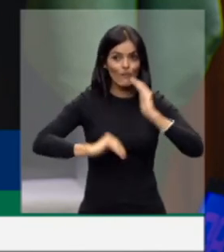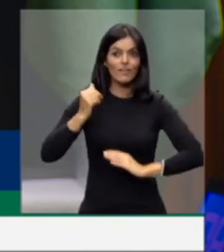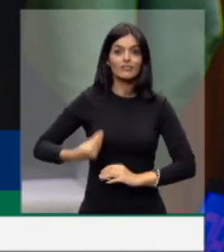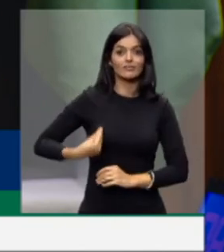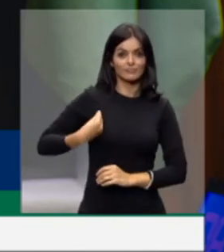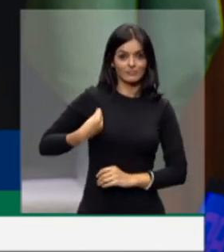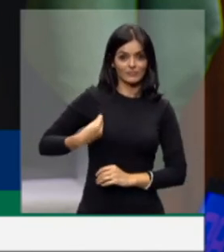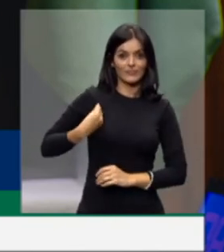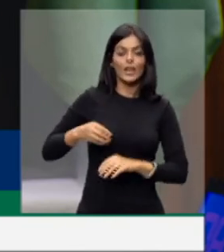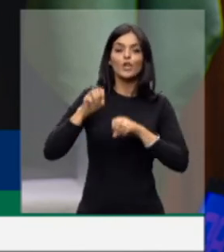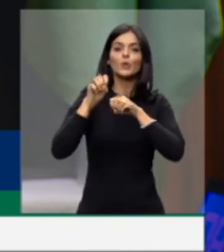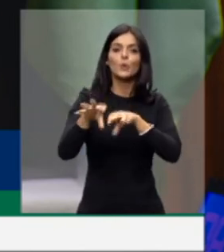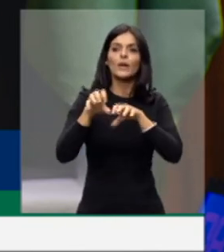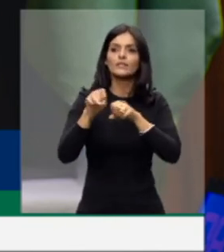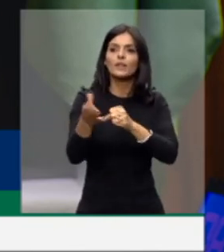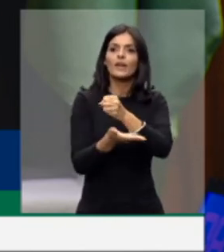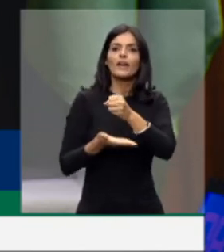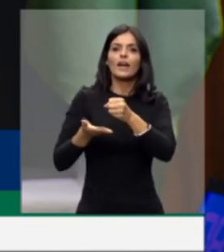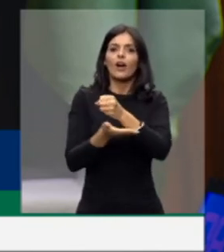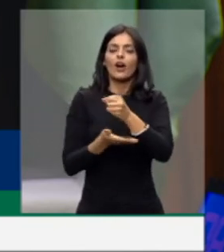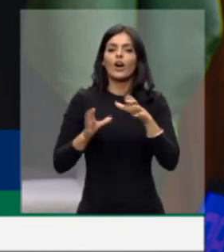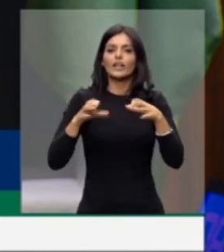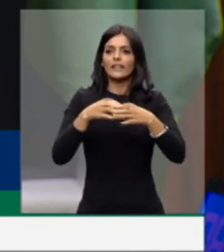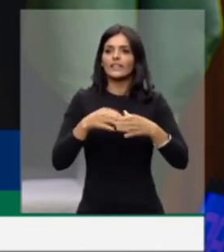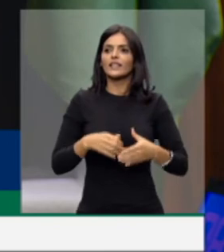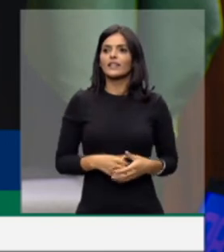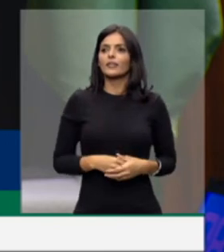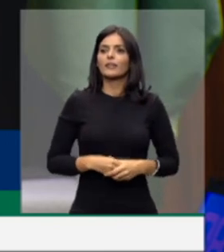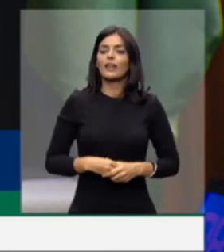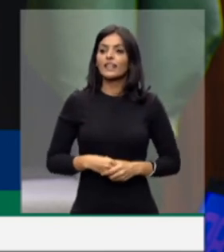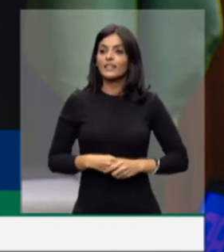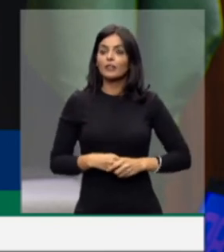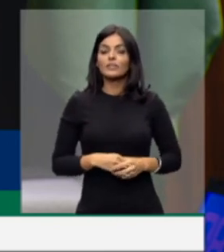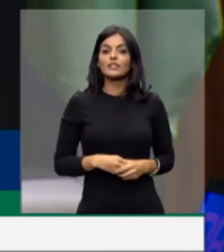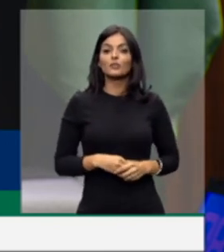MÉDIO, COM MAIS DE 4 MILHÕES DE PROFISSIONAIS ENVOLVIDOS NA